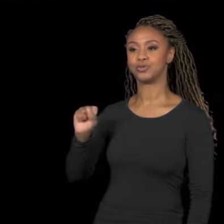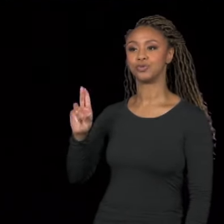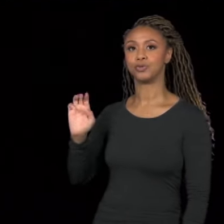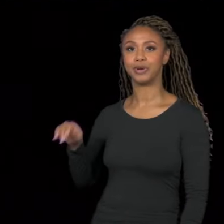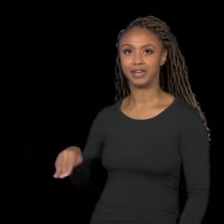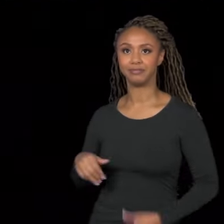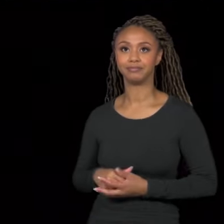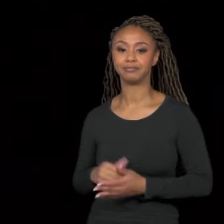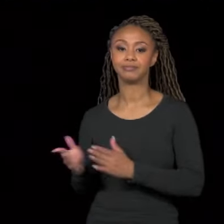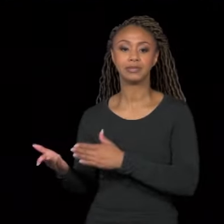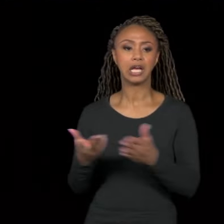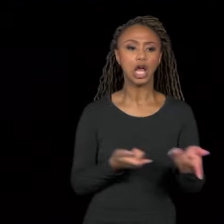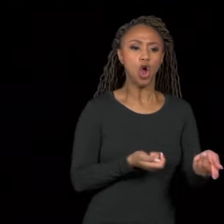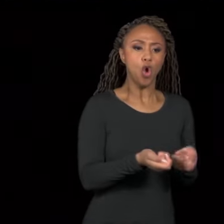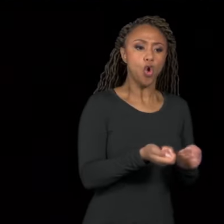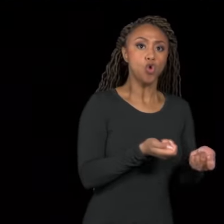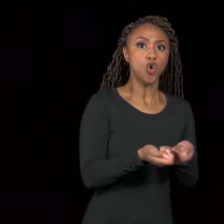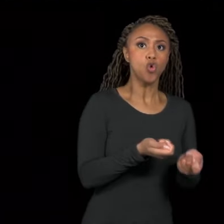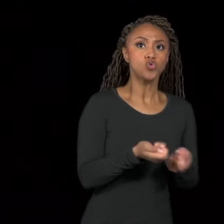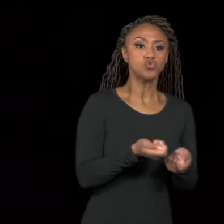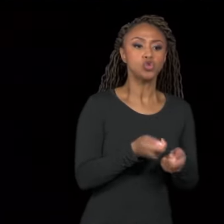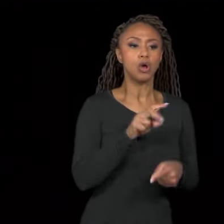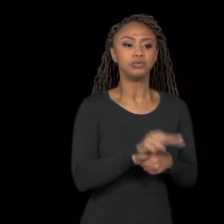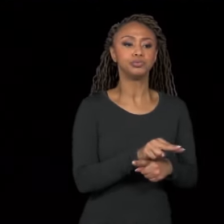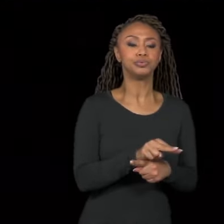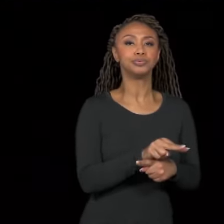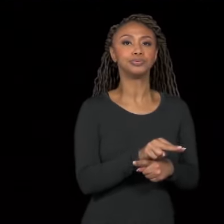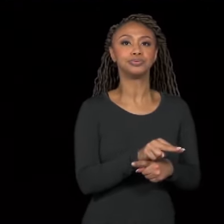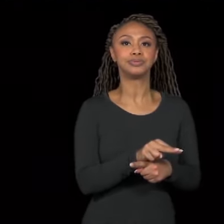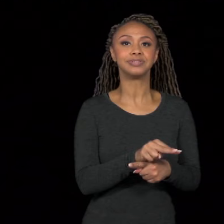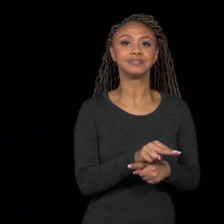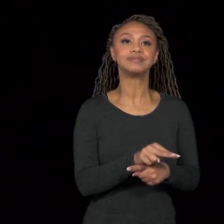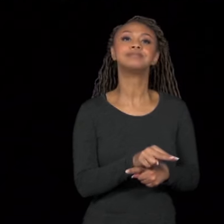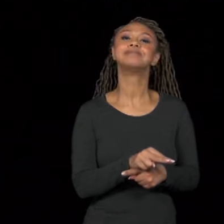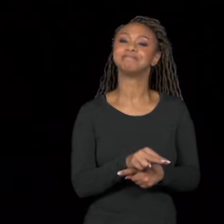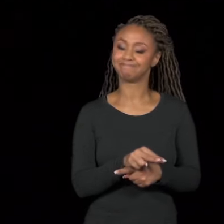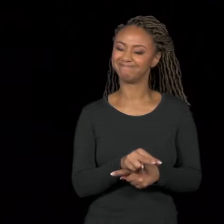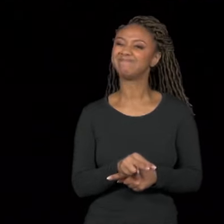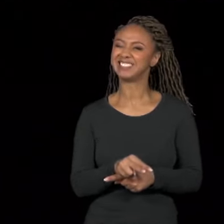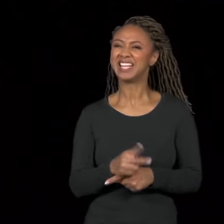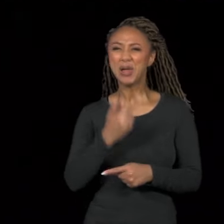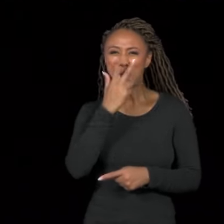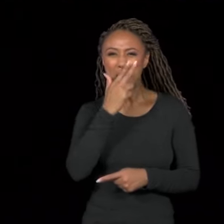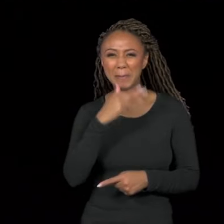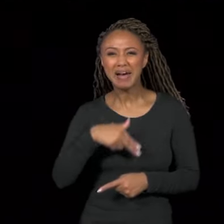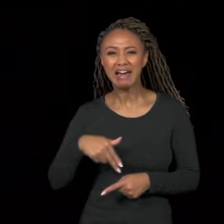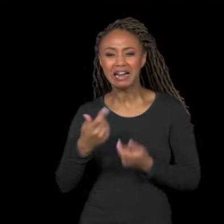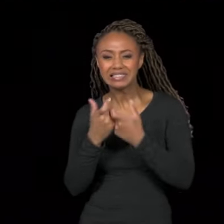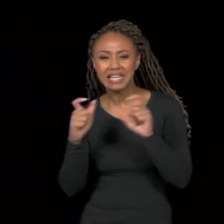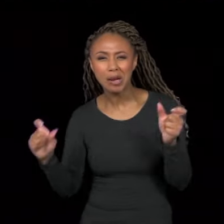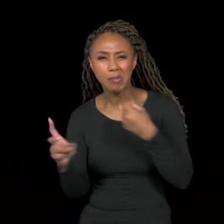DE BANCO DE DADOS, TEM MUITO A VER COM EXPLICAÇÃO DA LÍNGUA PORTUGUESA, SIM, PORQUE É ISSO QUE FAZ A GENTE COMPREENDER O QUE ESTÁ